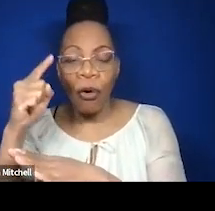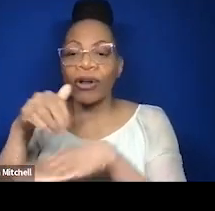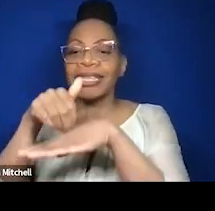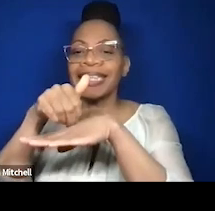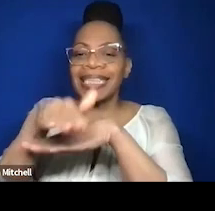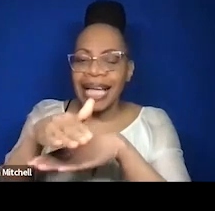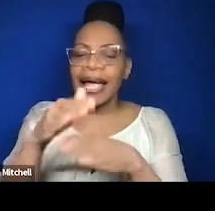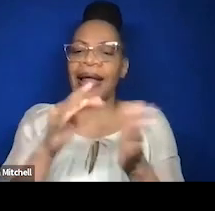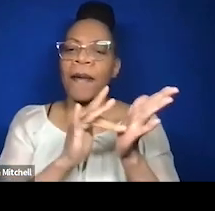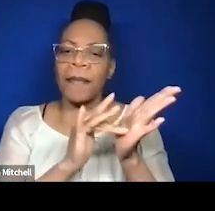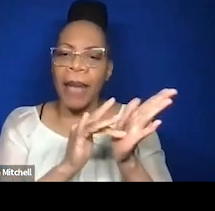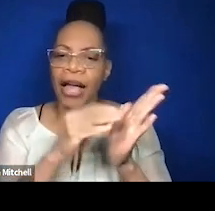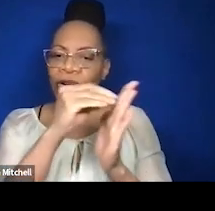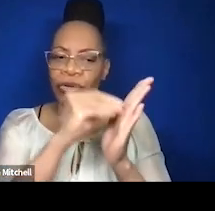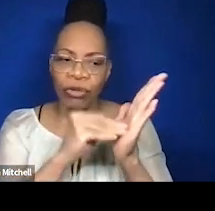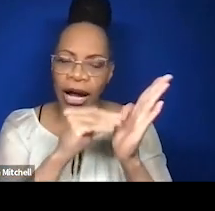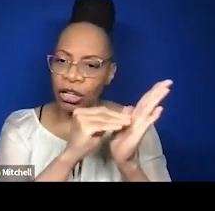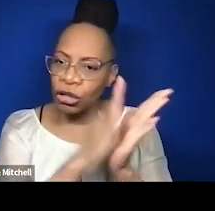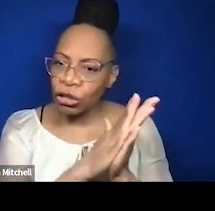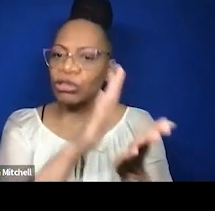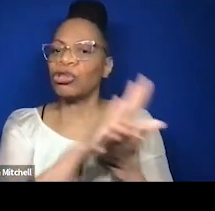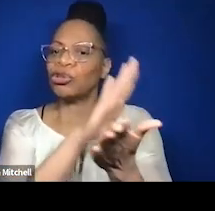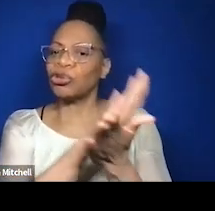registros escolares y otros documentos, documentos importantes como